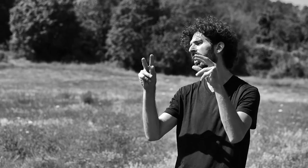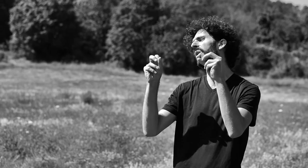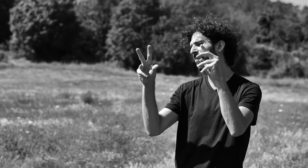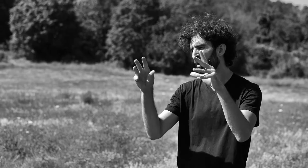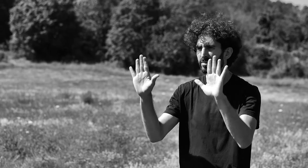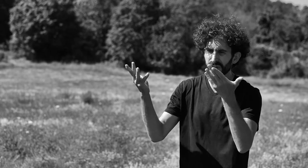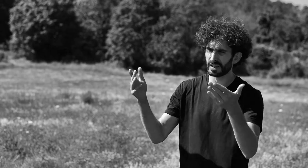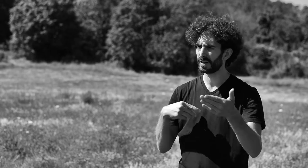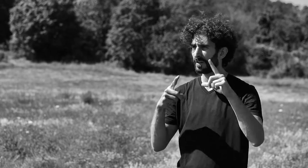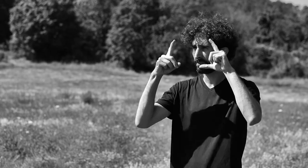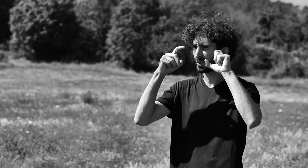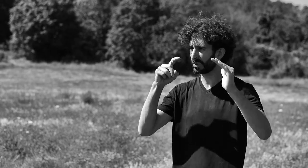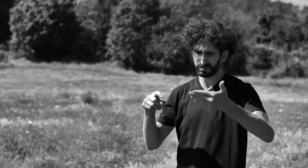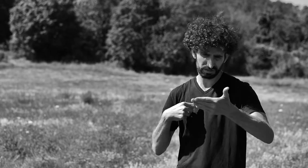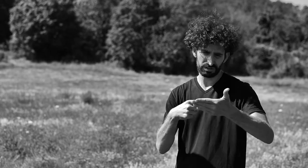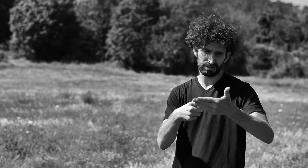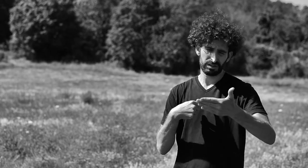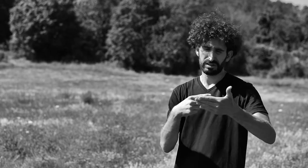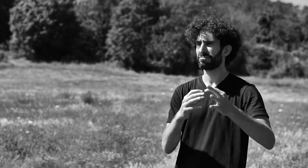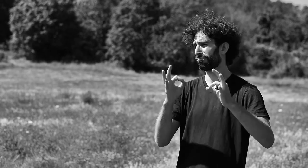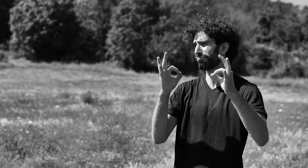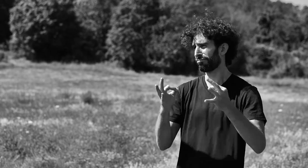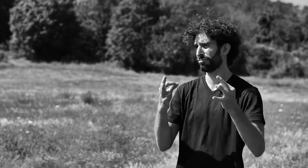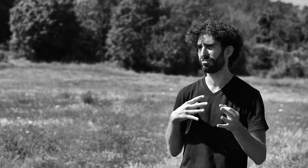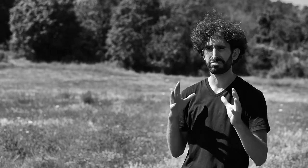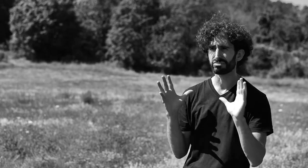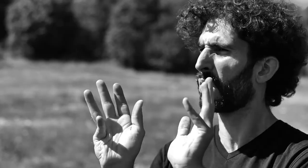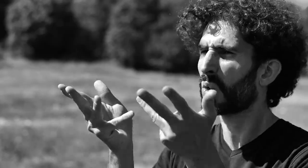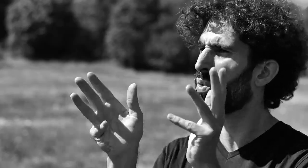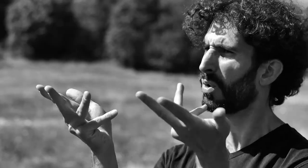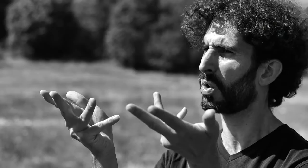OK, OK mais pour s'identifier sur la photo, comment faire ?